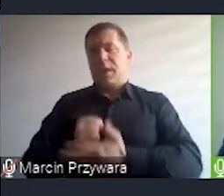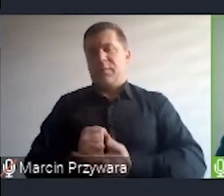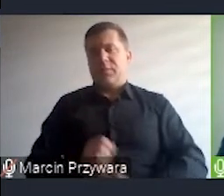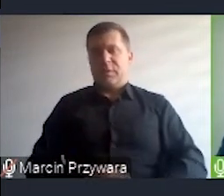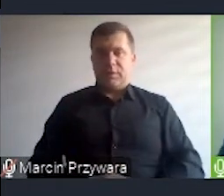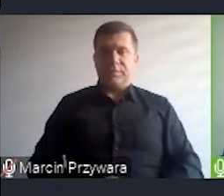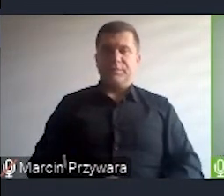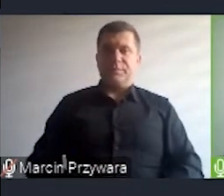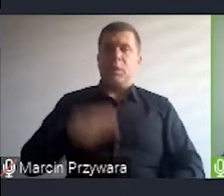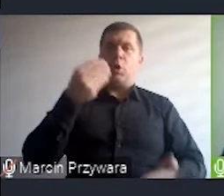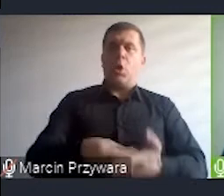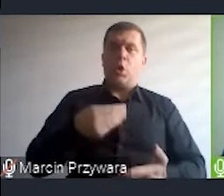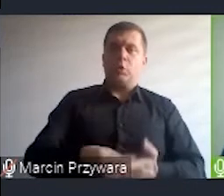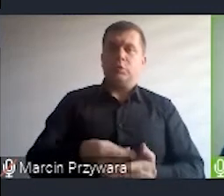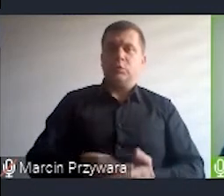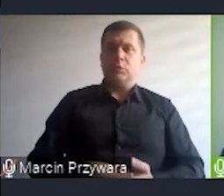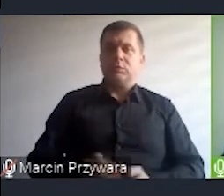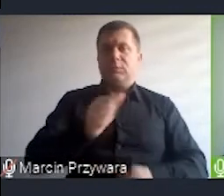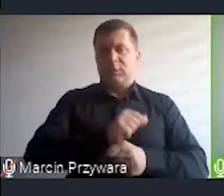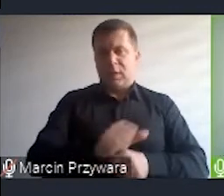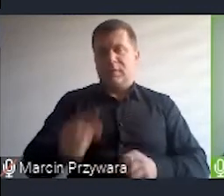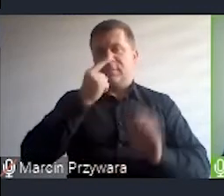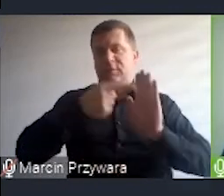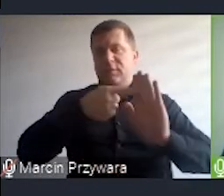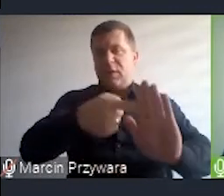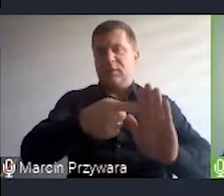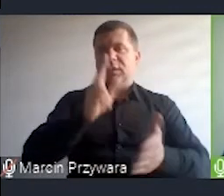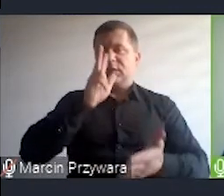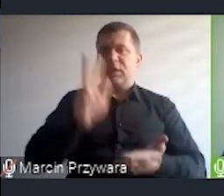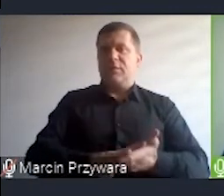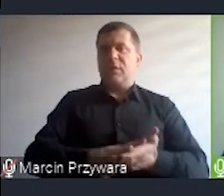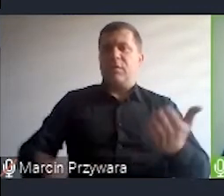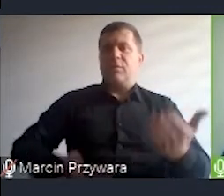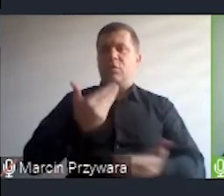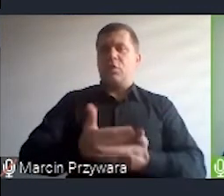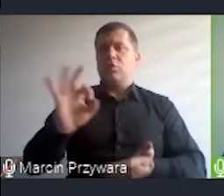Koszty są wskazane w zatwierdzonym wniosku o dofinansowanie.